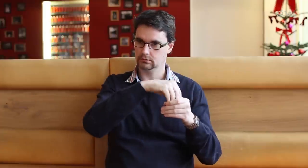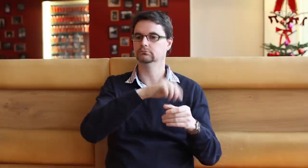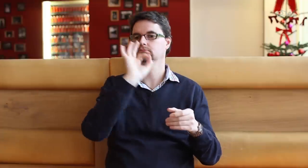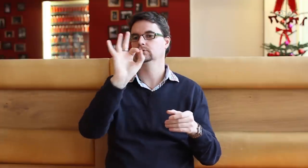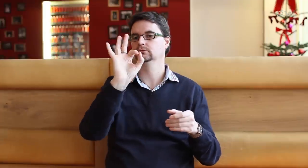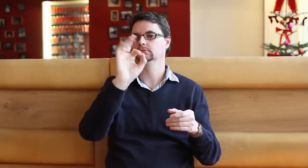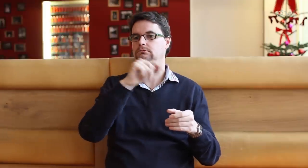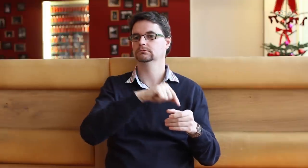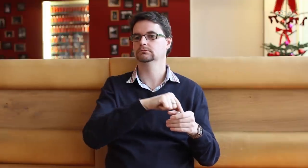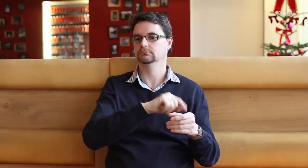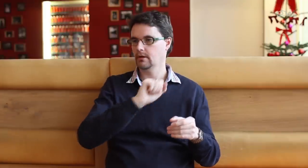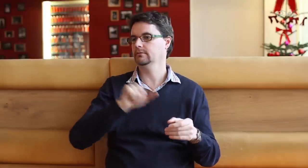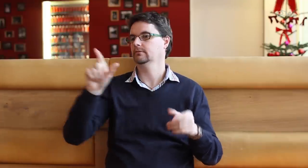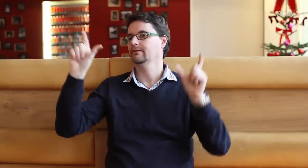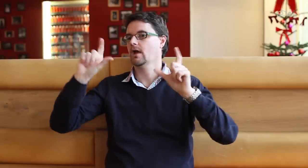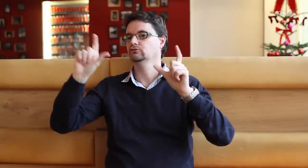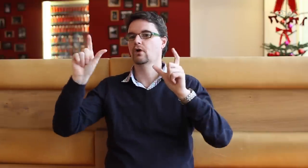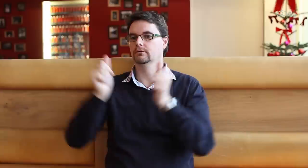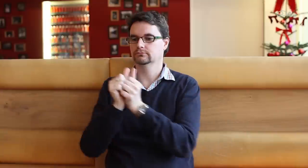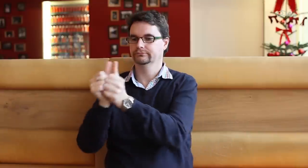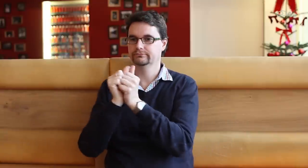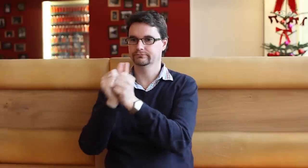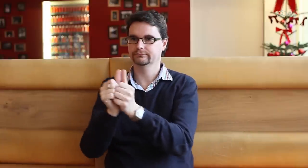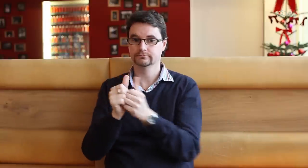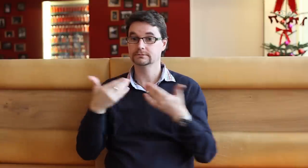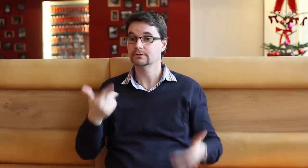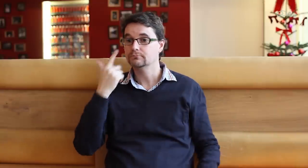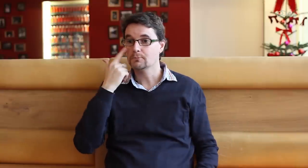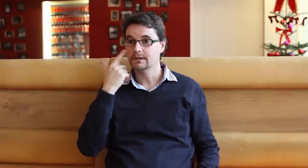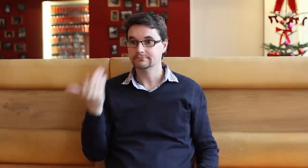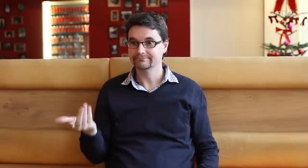Das wäre gut. Dann hätte ich Dolmetscher für viele Veranstaltungen. Das gibt es aber im Moment nicht.